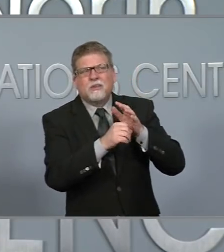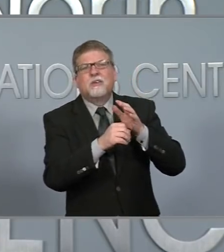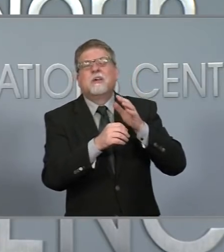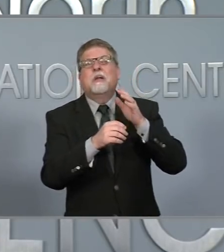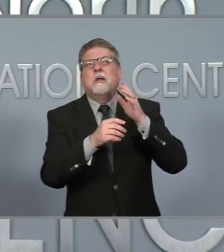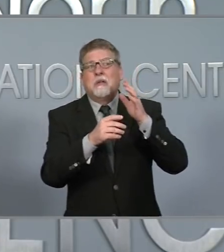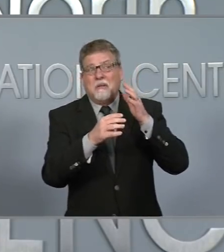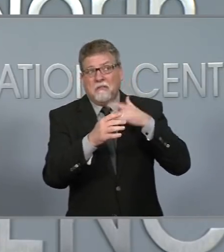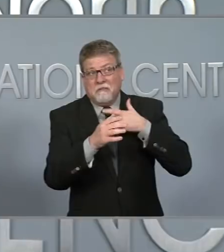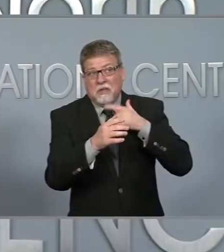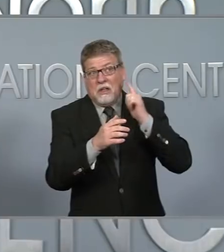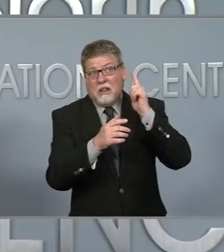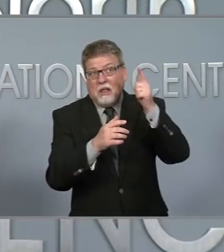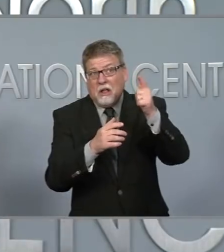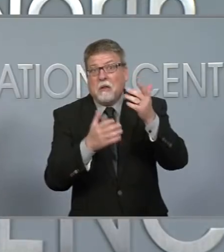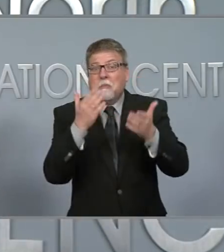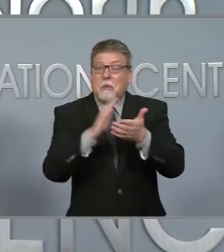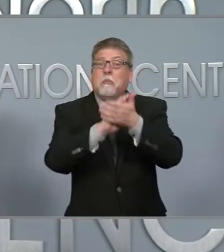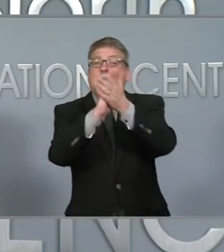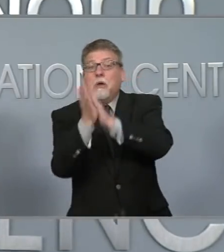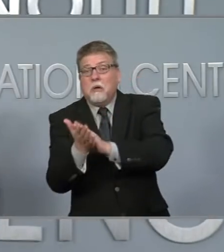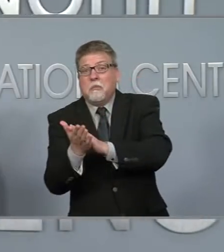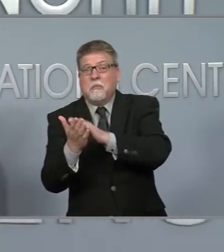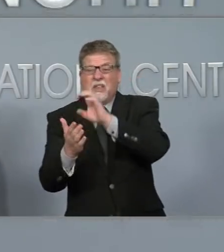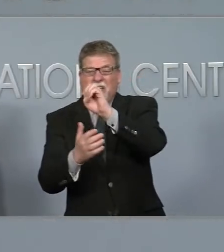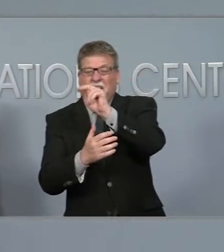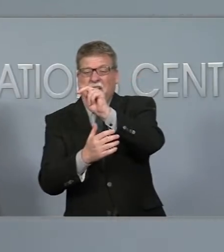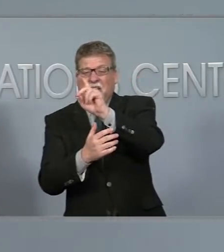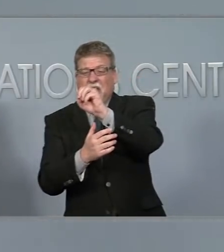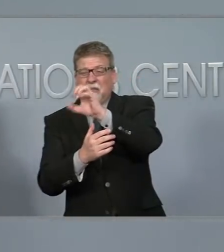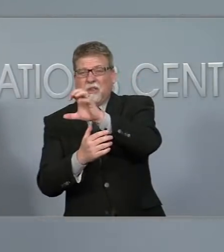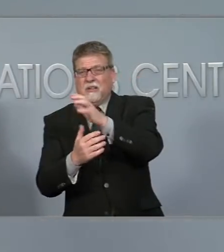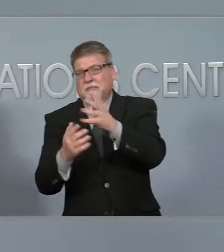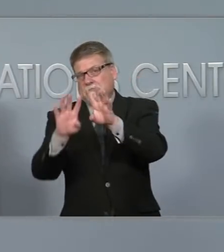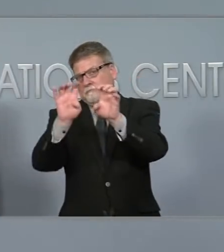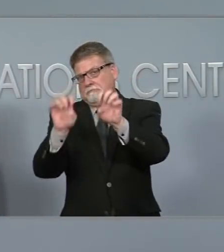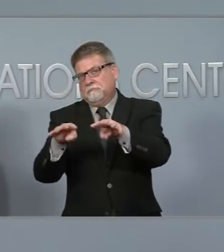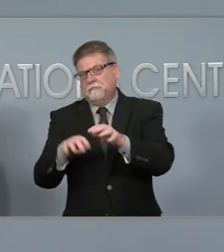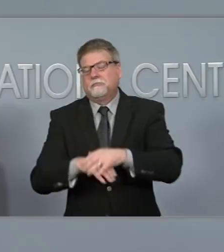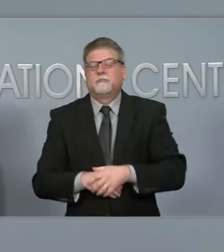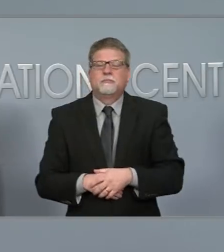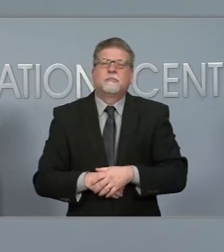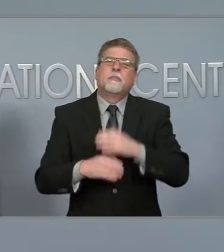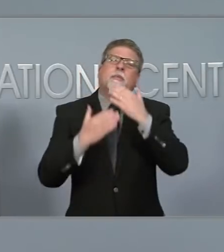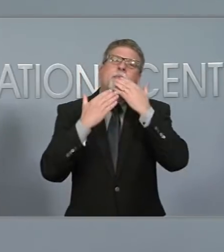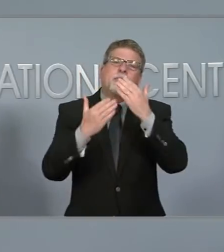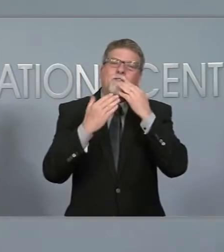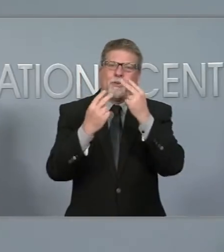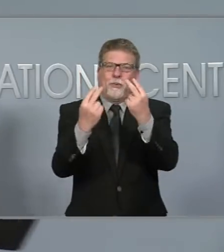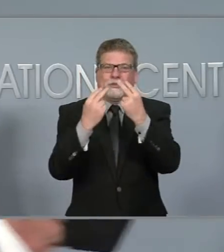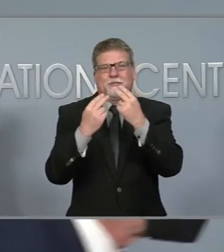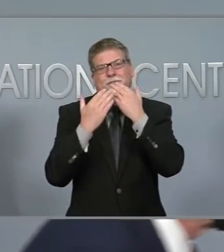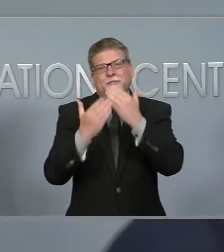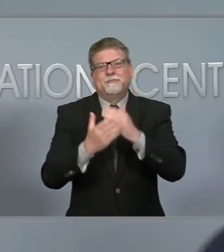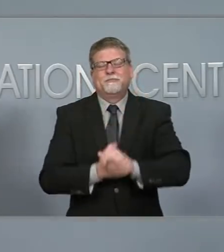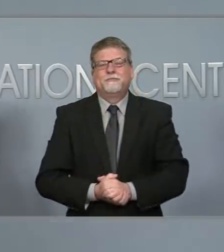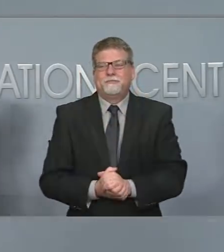para protegerse, empezando con